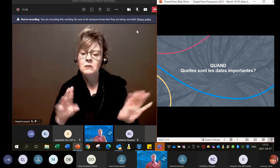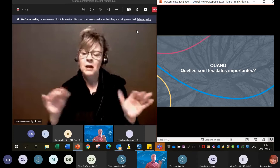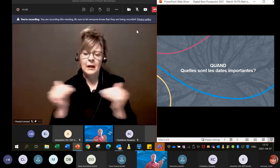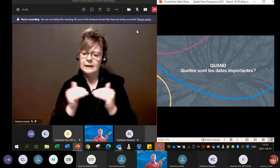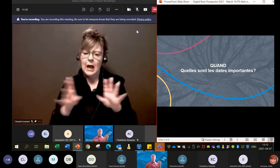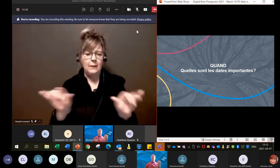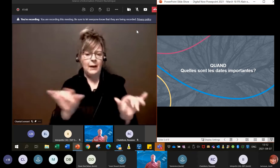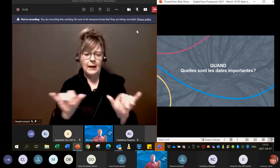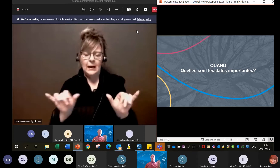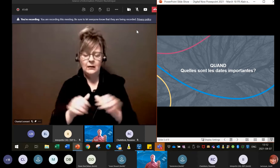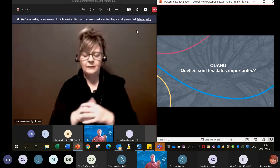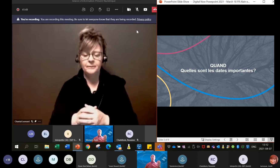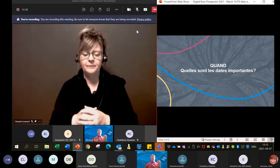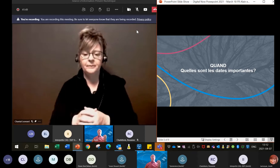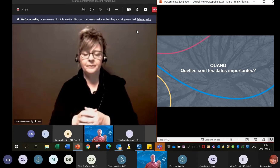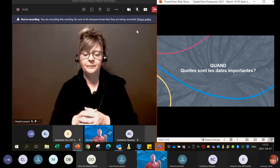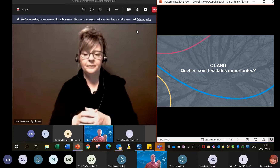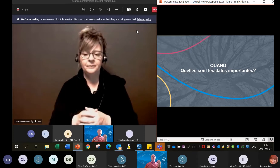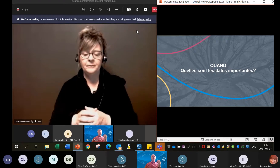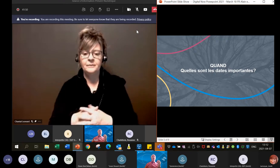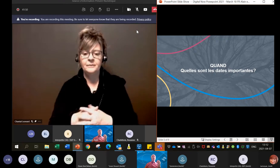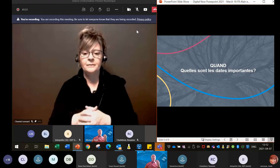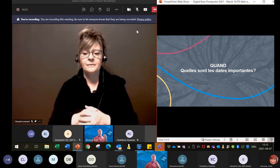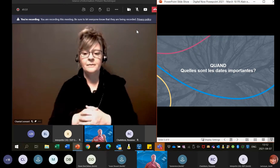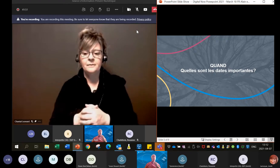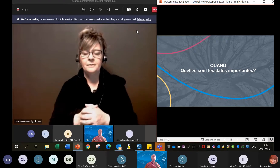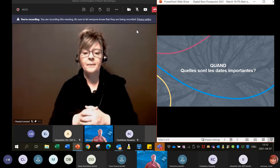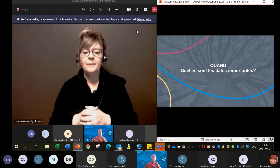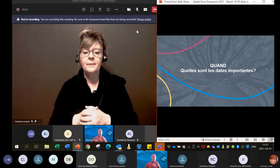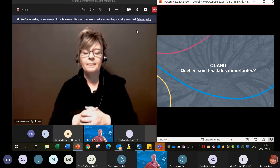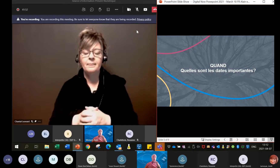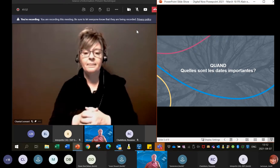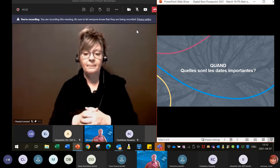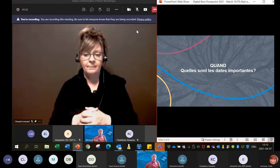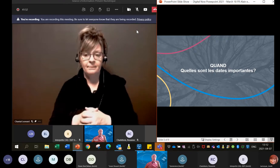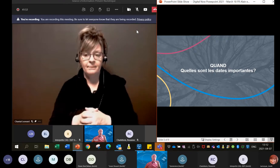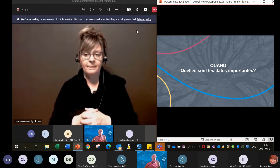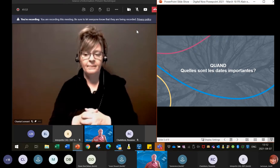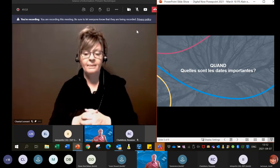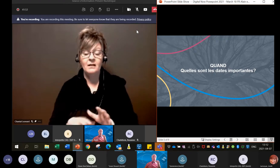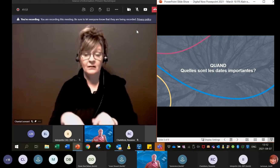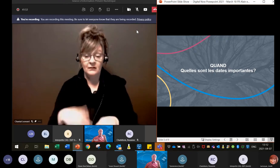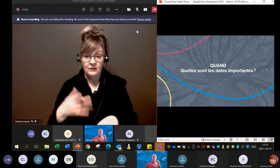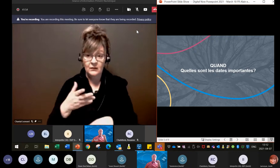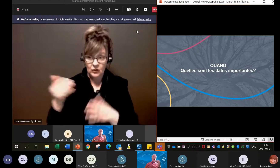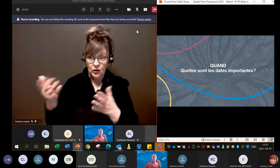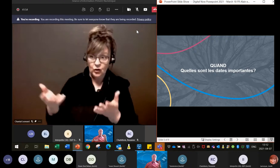deuxième groupe.